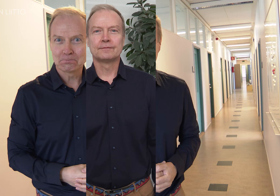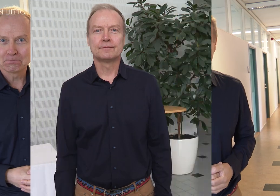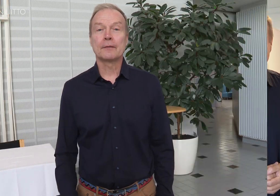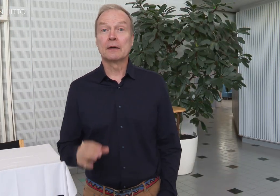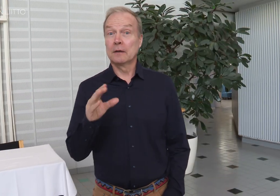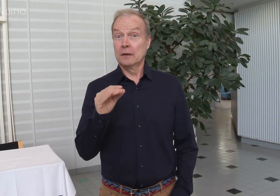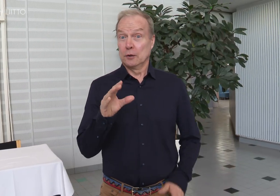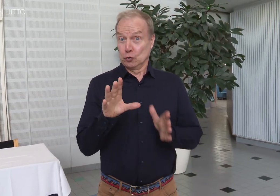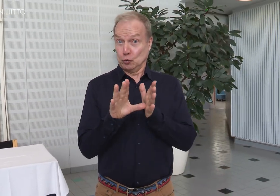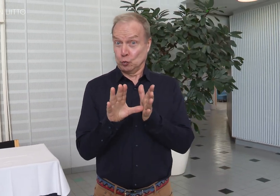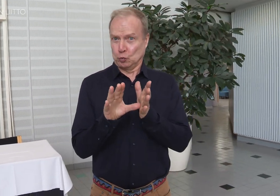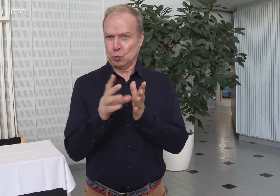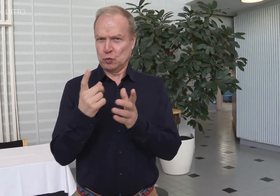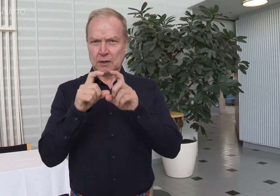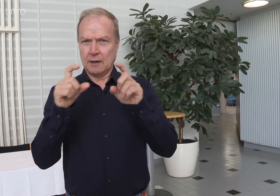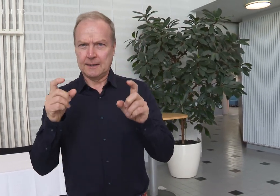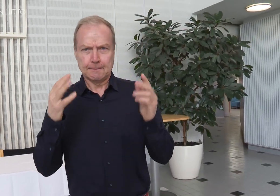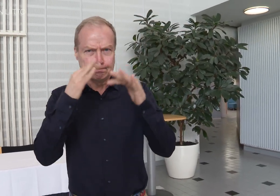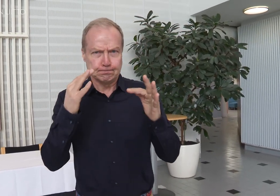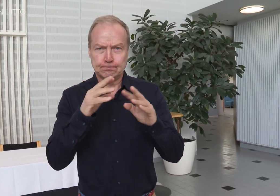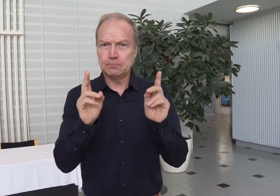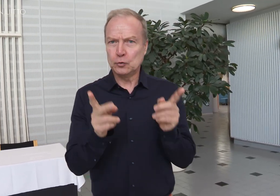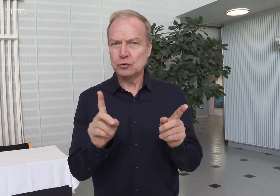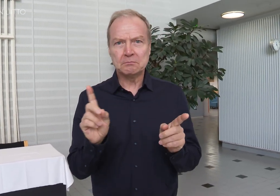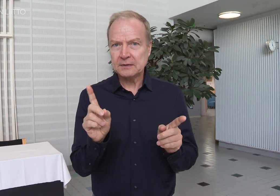Syksyn yhtenä kuumana aiheena ovat: -